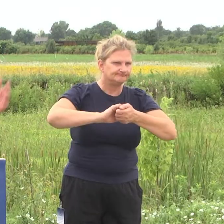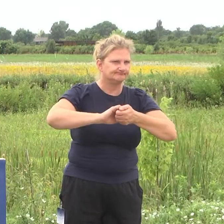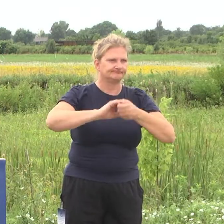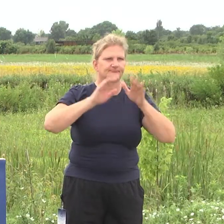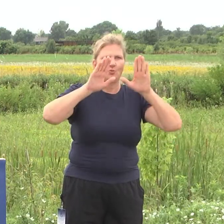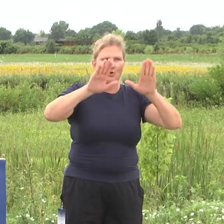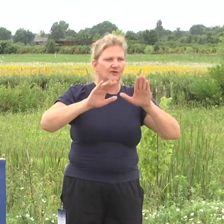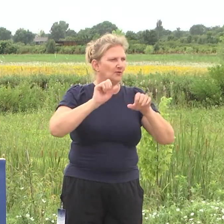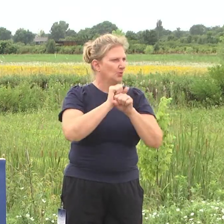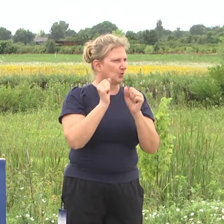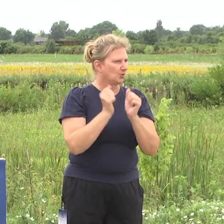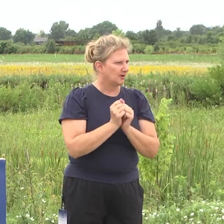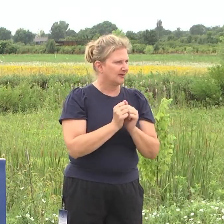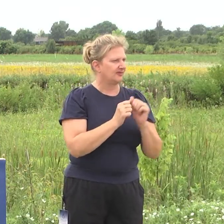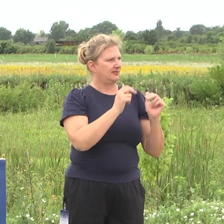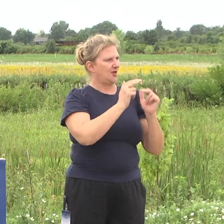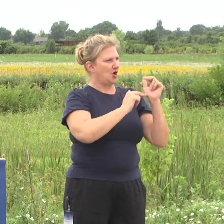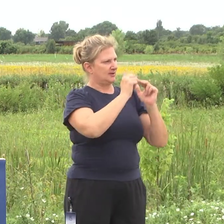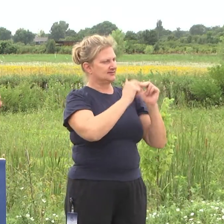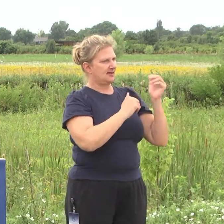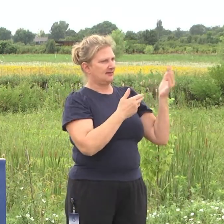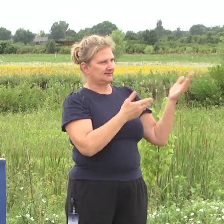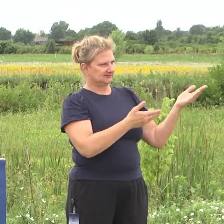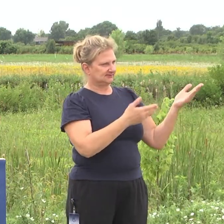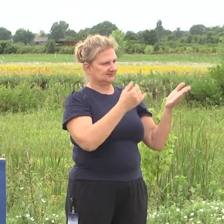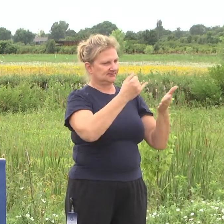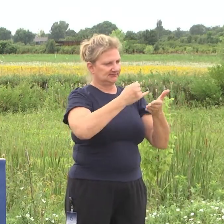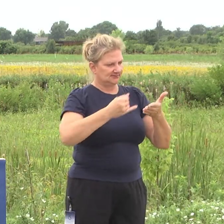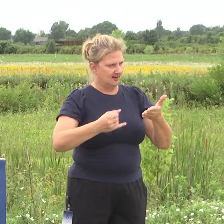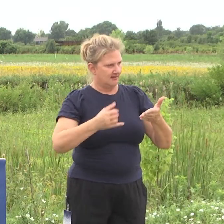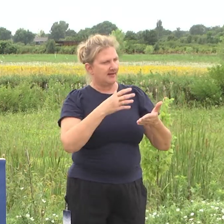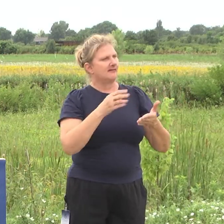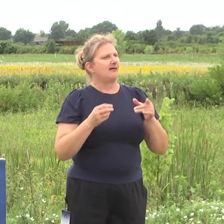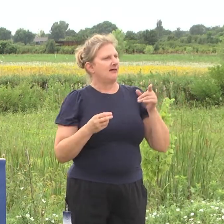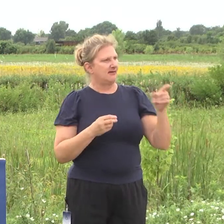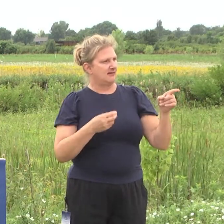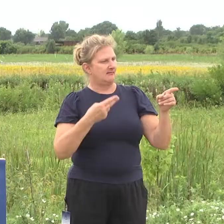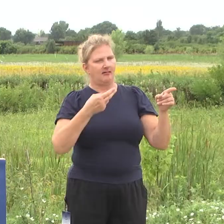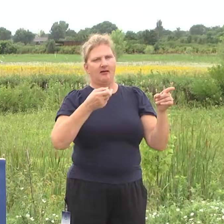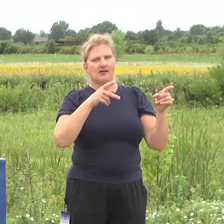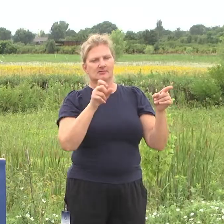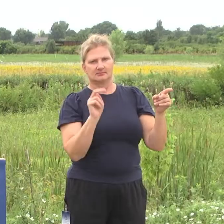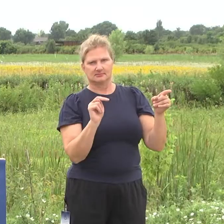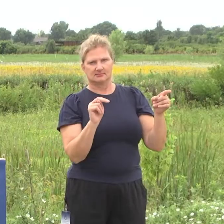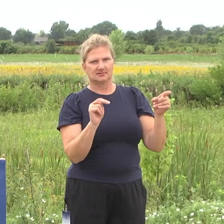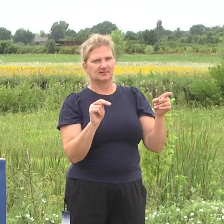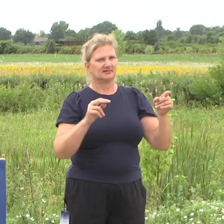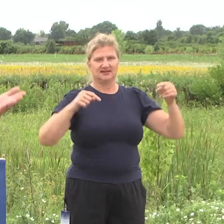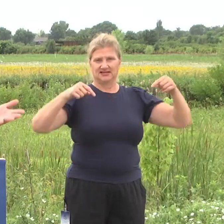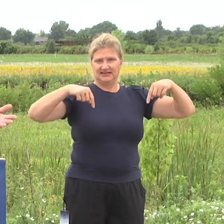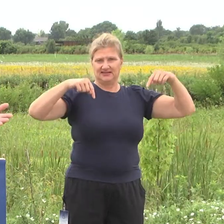a Hutton. Ha sido un placer formar parte de este proyecto, especialmente aquí, en plena